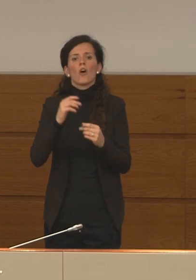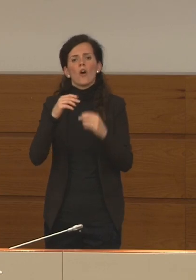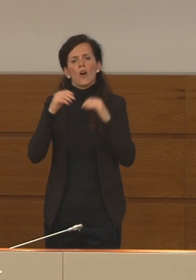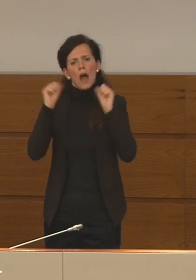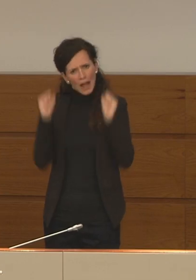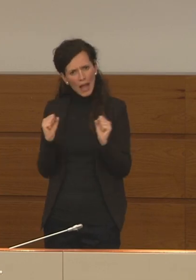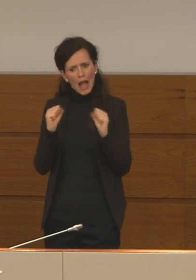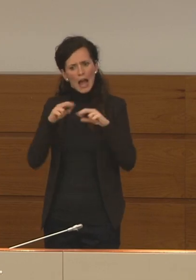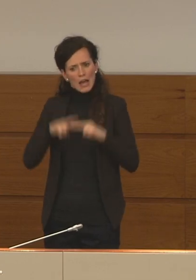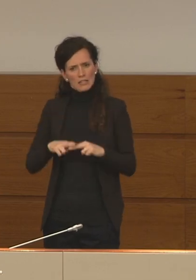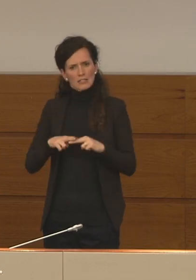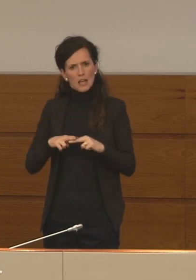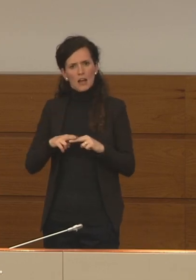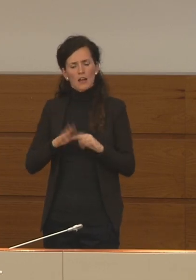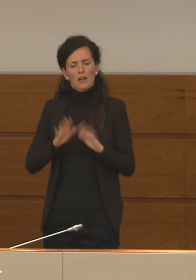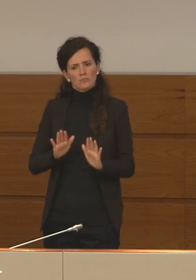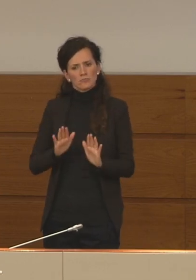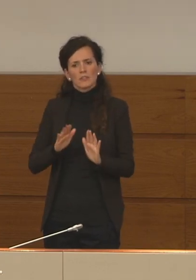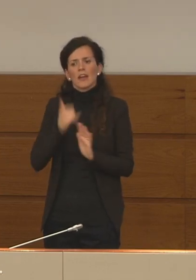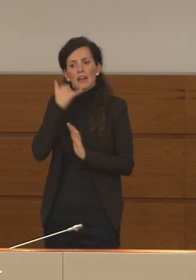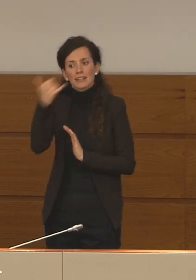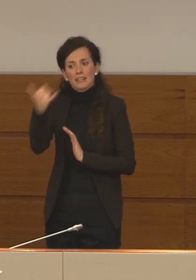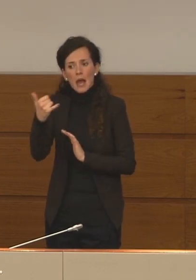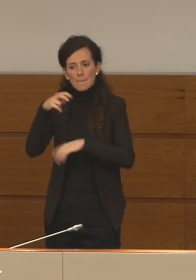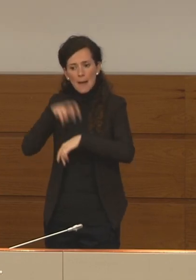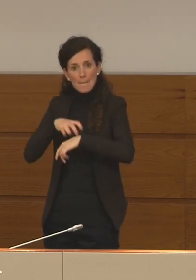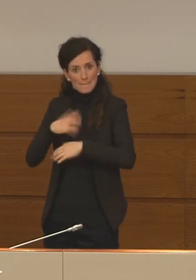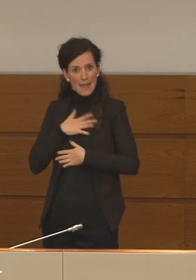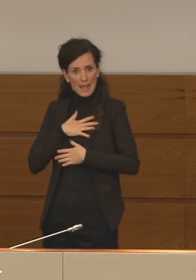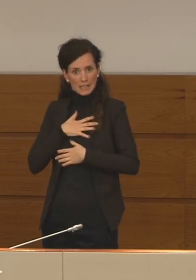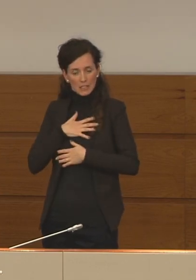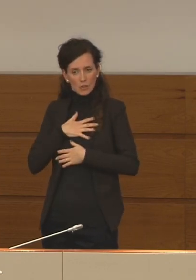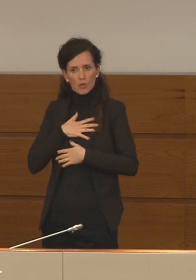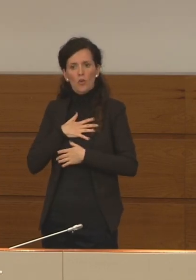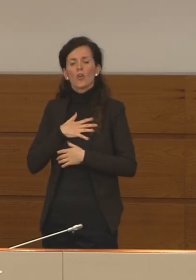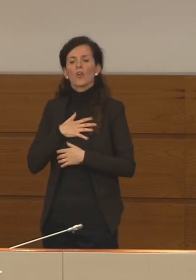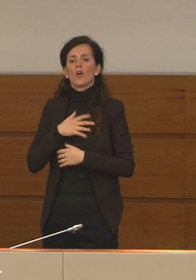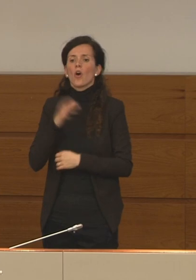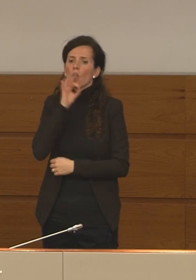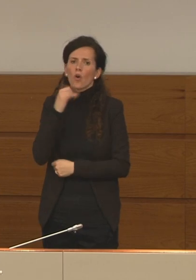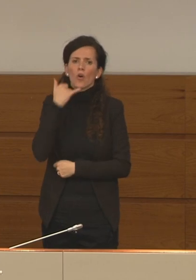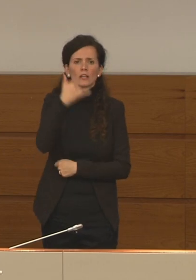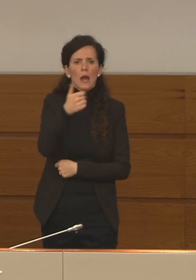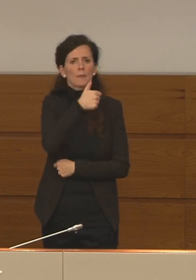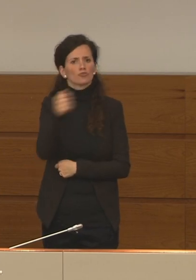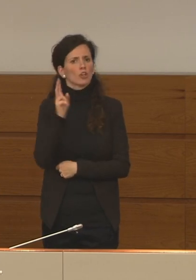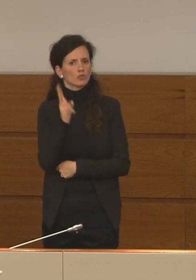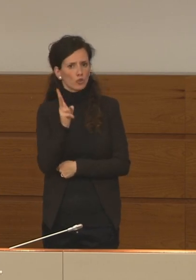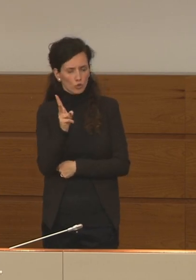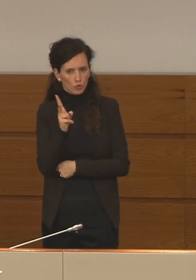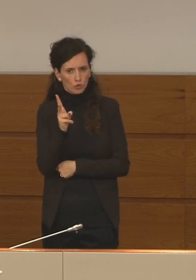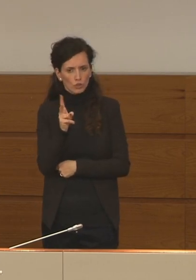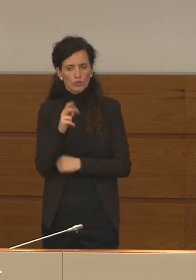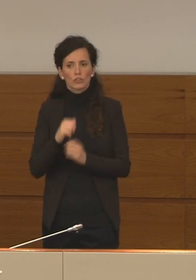proprio medico di medicina generale o il 112 e dopo il personale